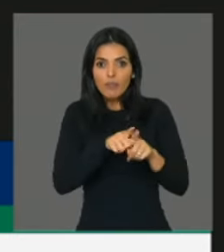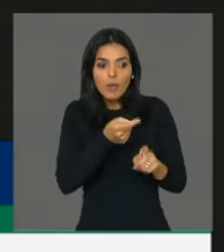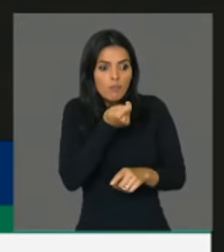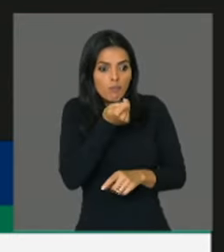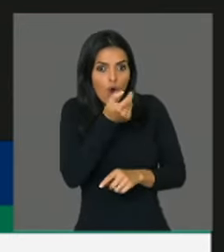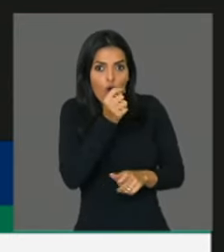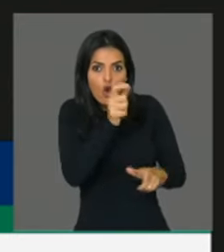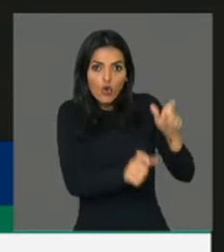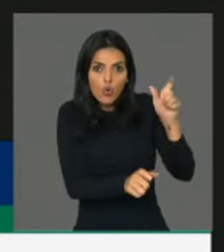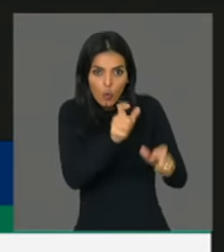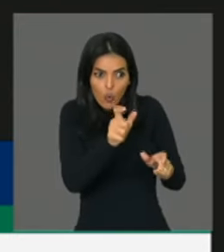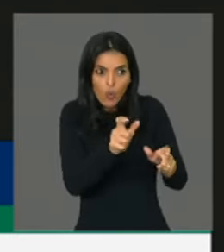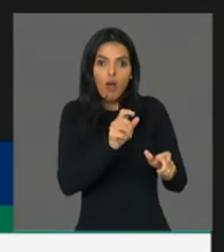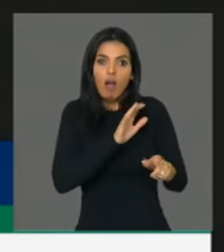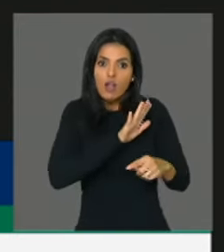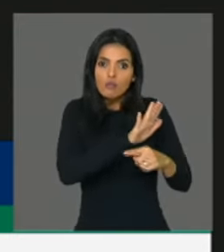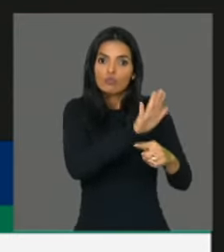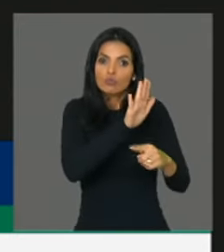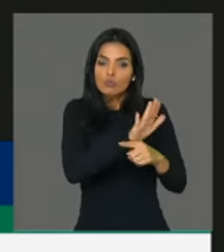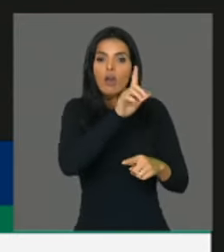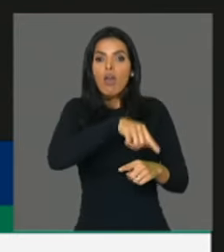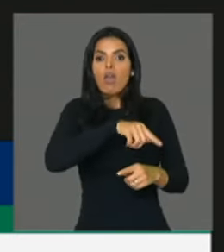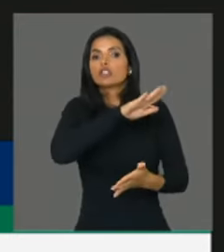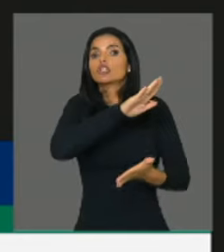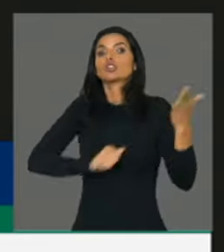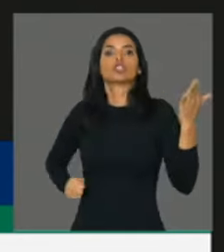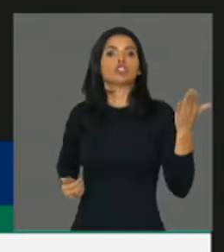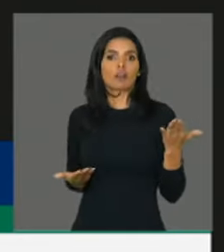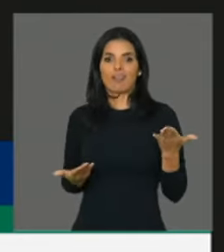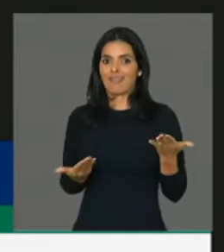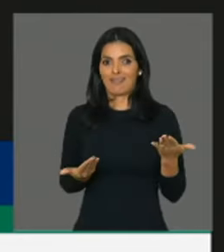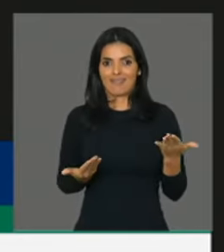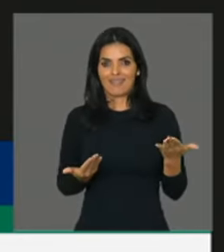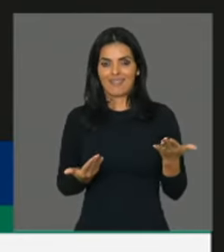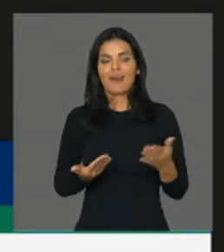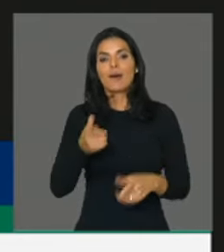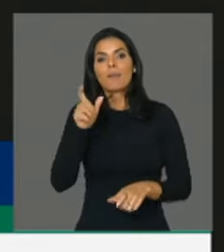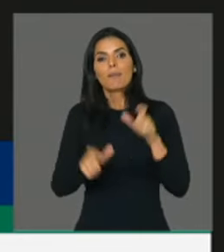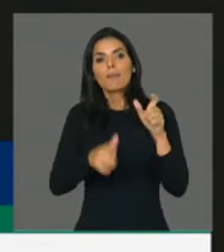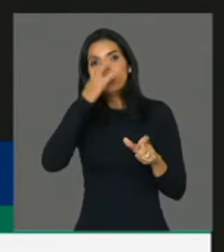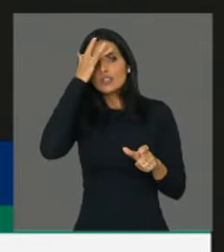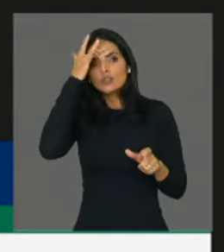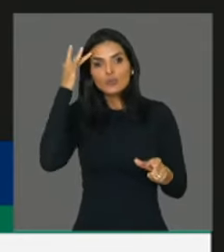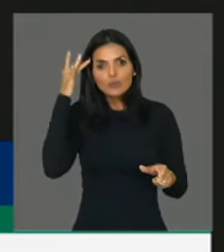DIREITO GARANTIDO POR LEI. AS PESSOAS COM PARKINSON ESTÃO AGONIZANDO SEM TER A POSSIBILIDADE DE MANTER O